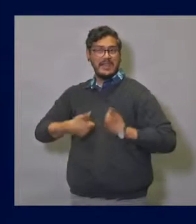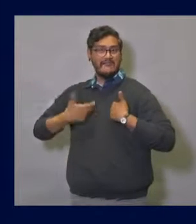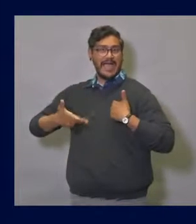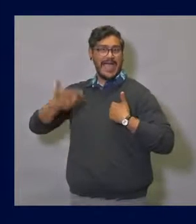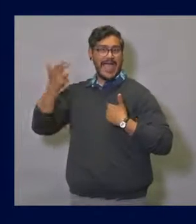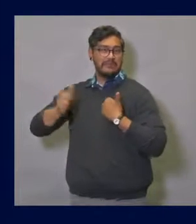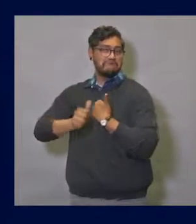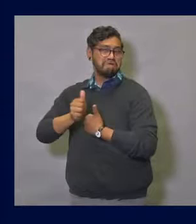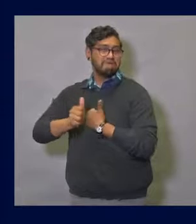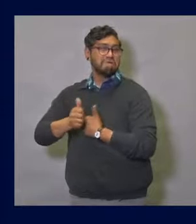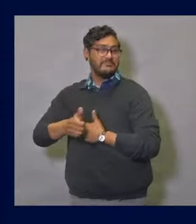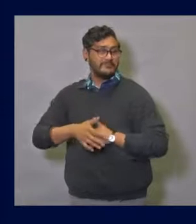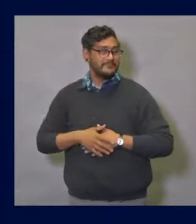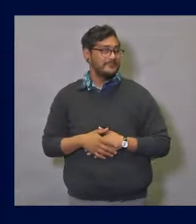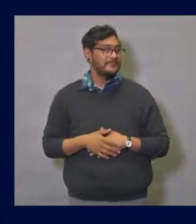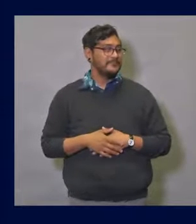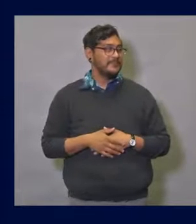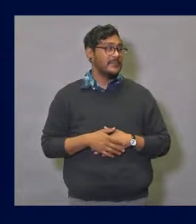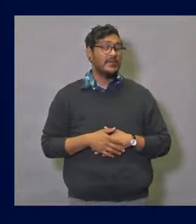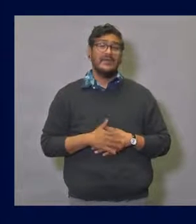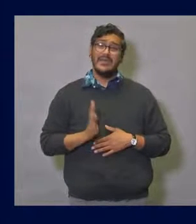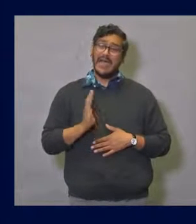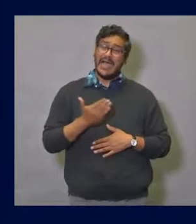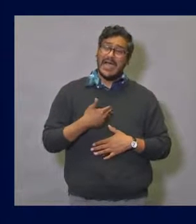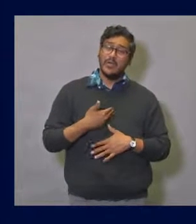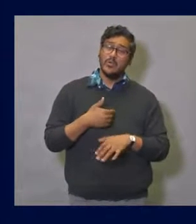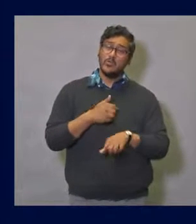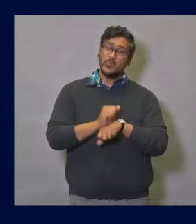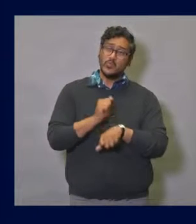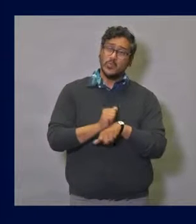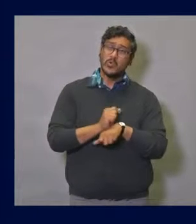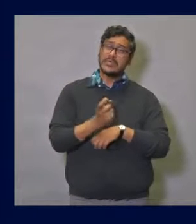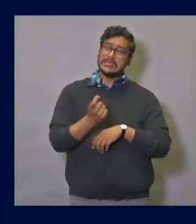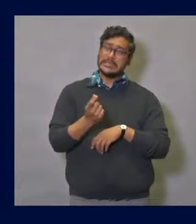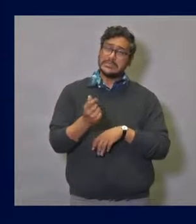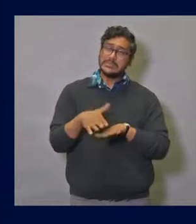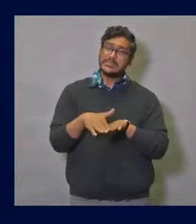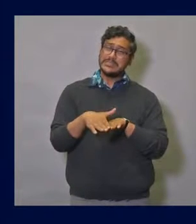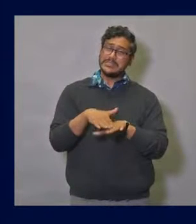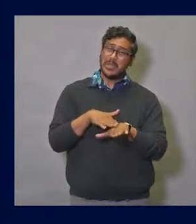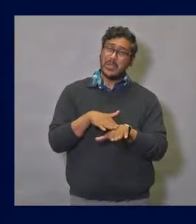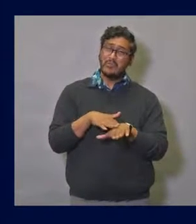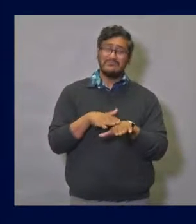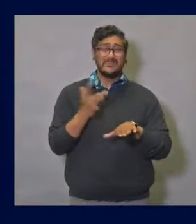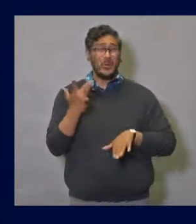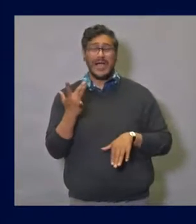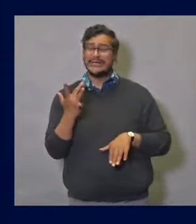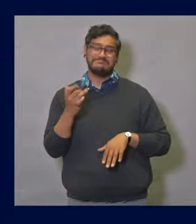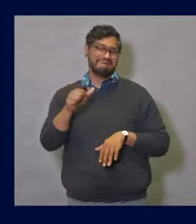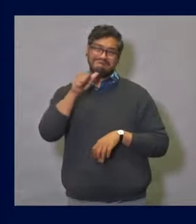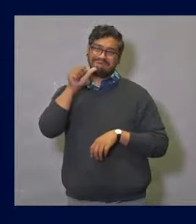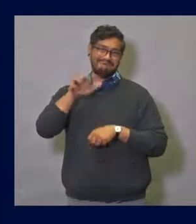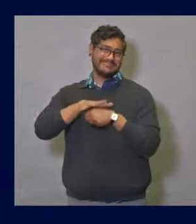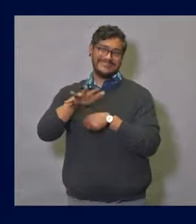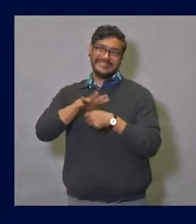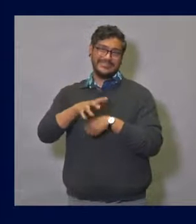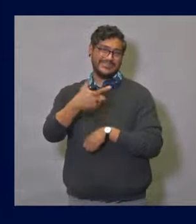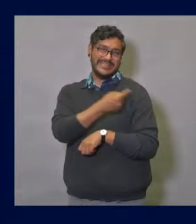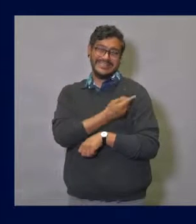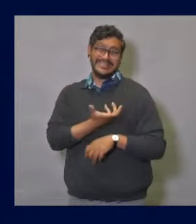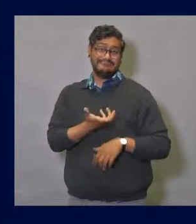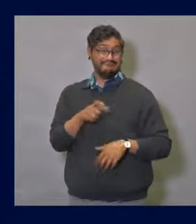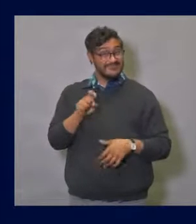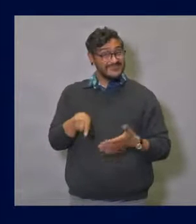VACUNACIÓN COMUNITARIA QUE